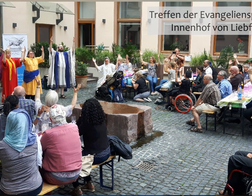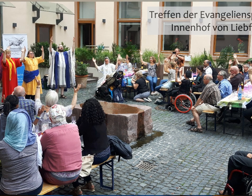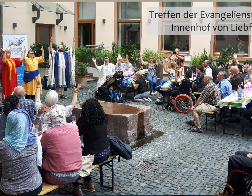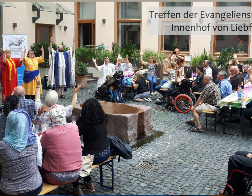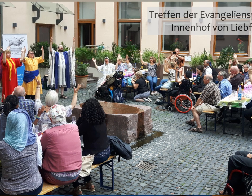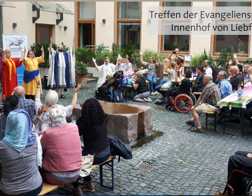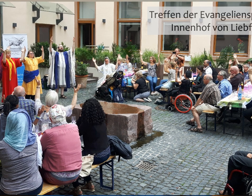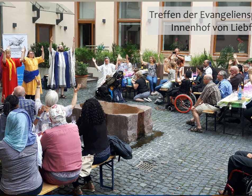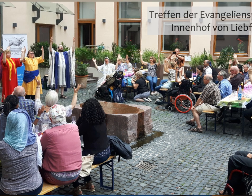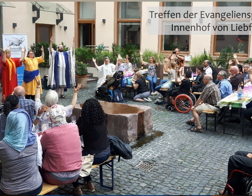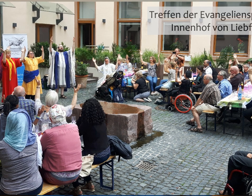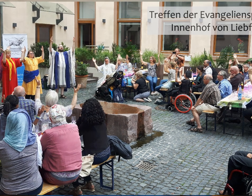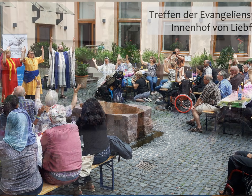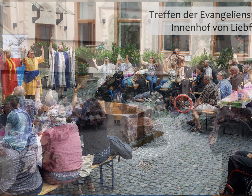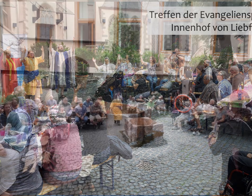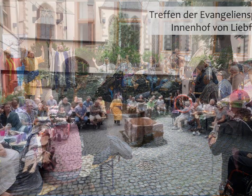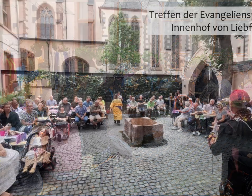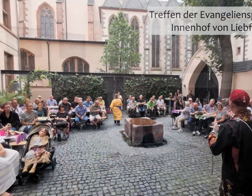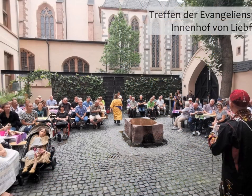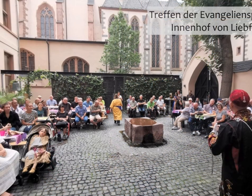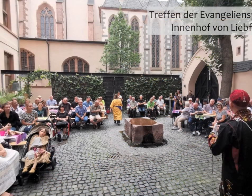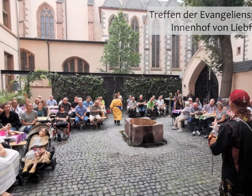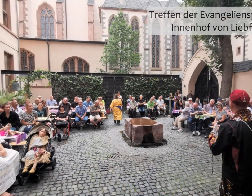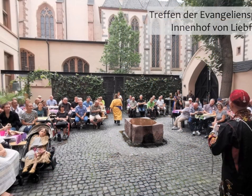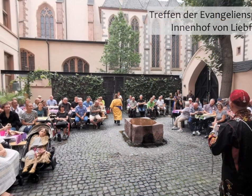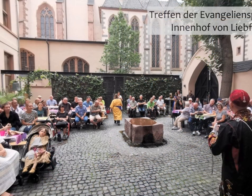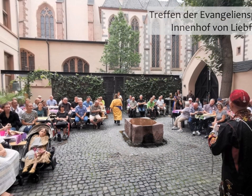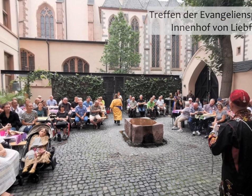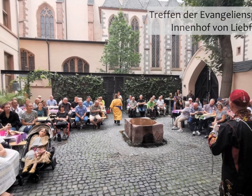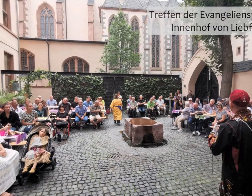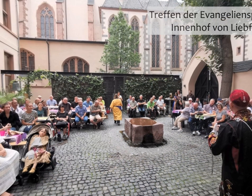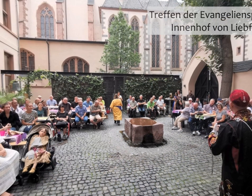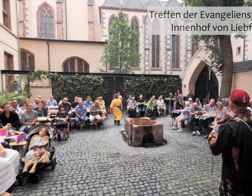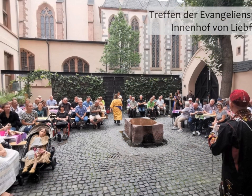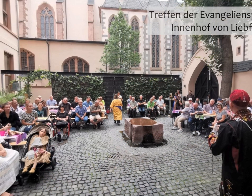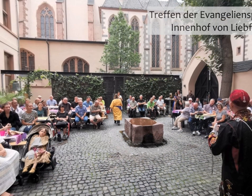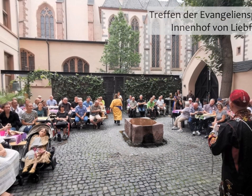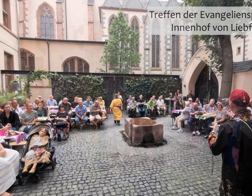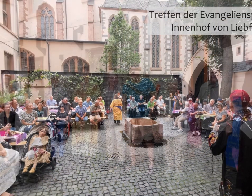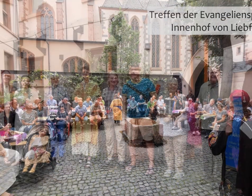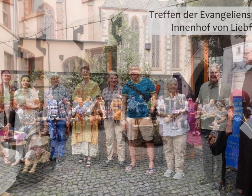aus allen möglichen sozialen Schichten, verschiedensten Herkunftsländern, aber auch Menschen aus